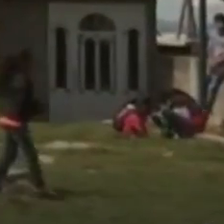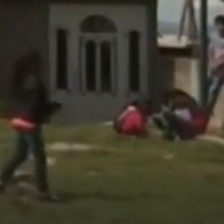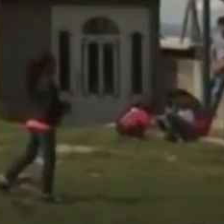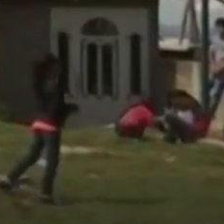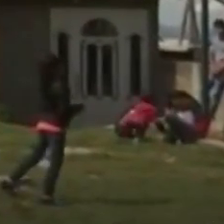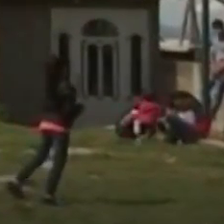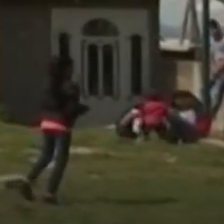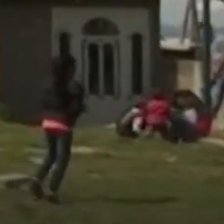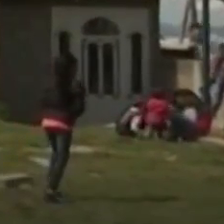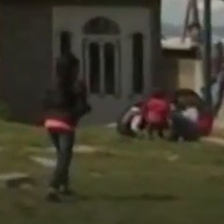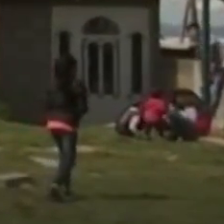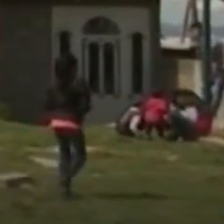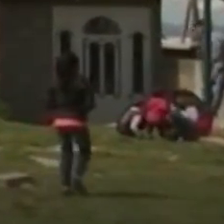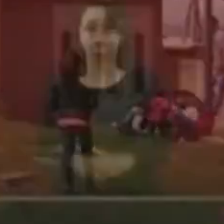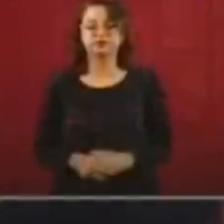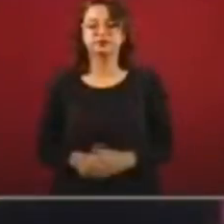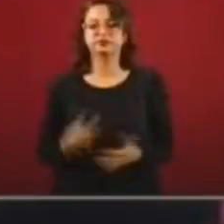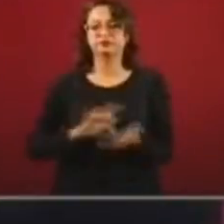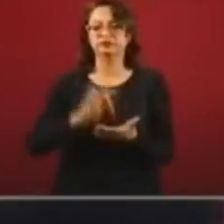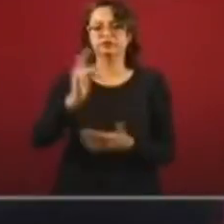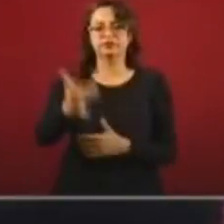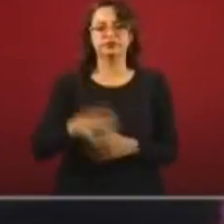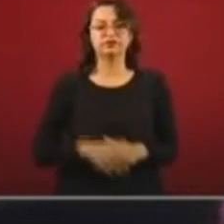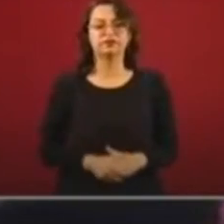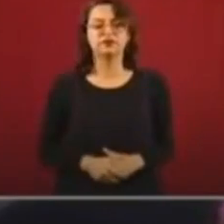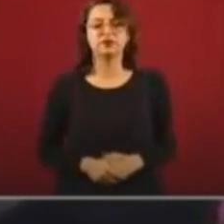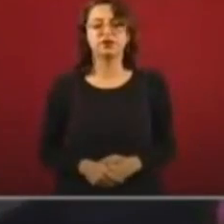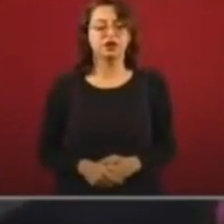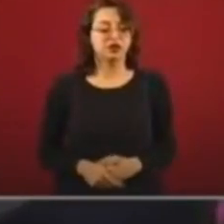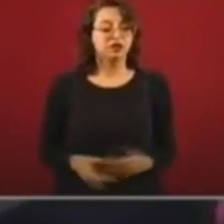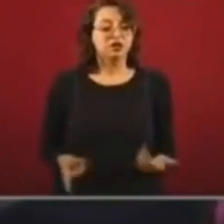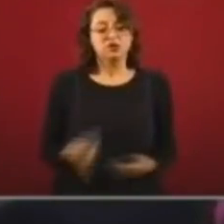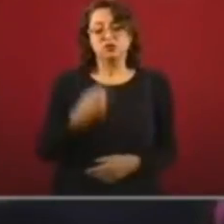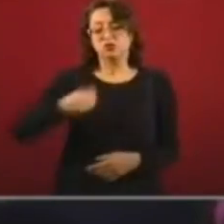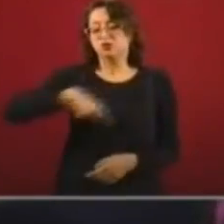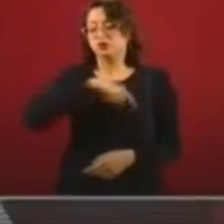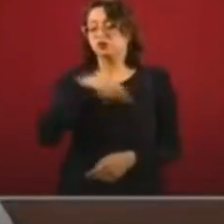ENCONTRADO SIN VIDA OTRO